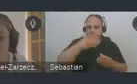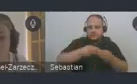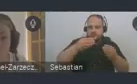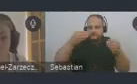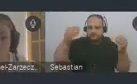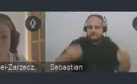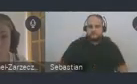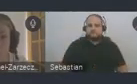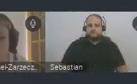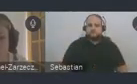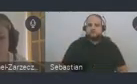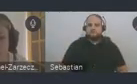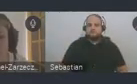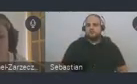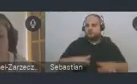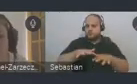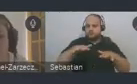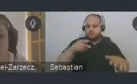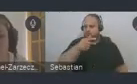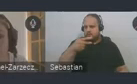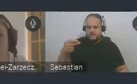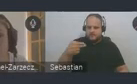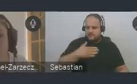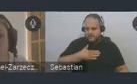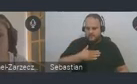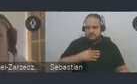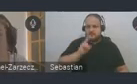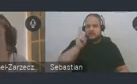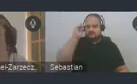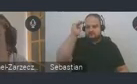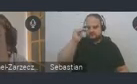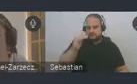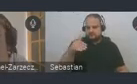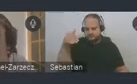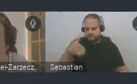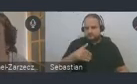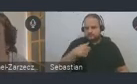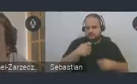Czyli dużo tych tematów mamy i właściwie z każdego z tych obszarów możemy zrobić